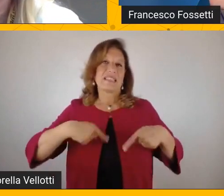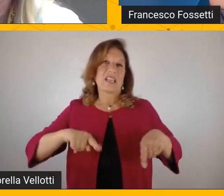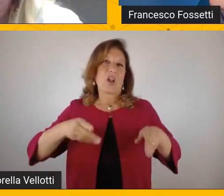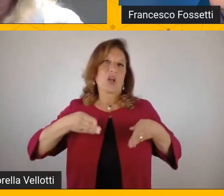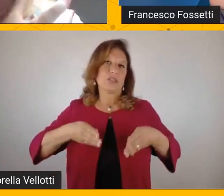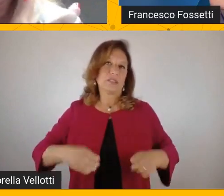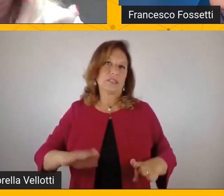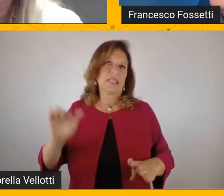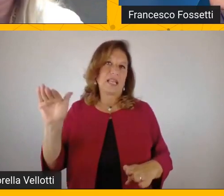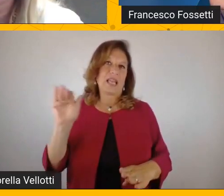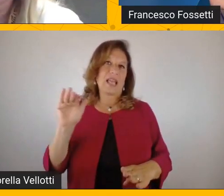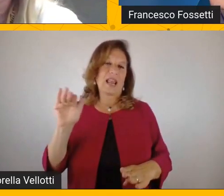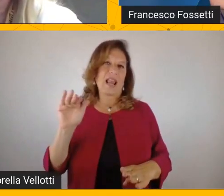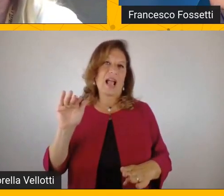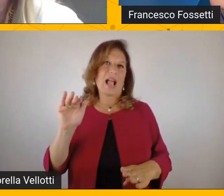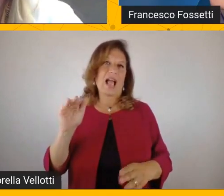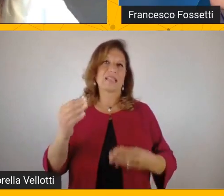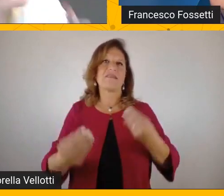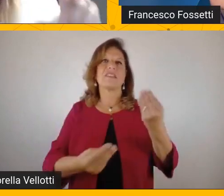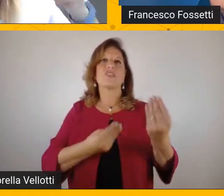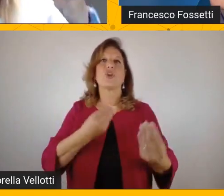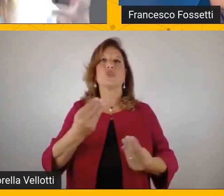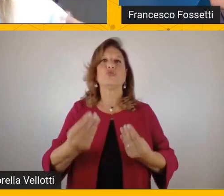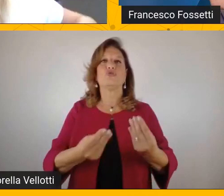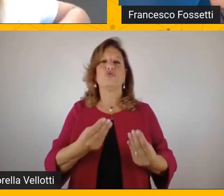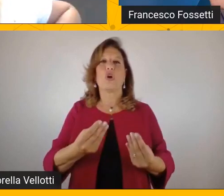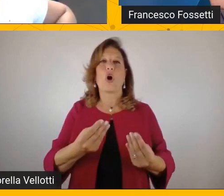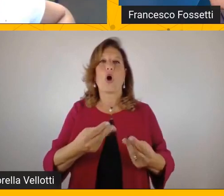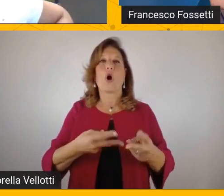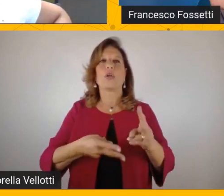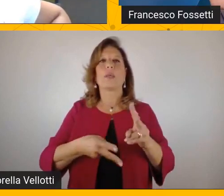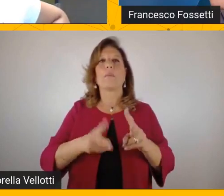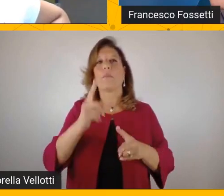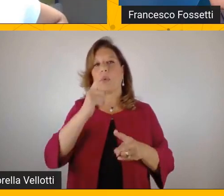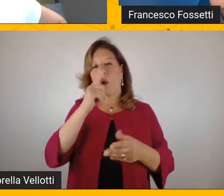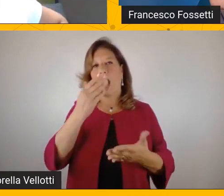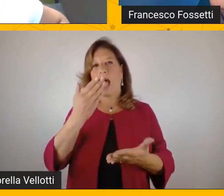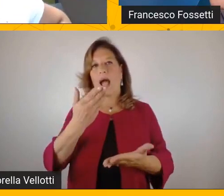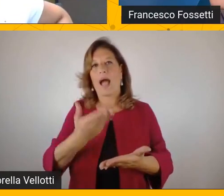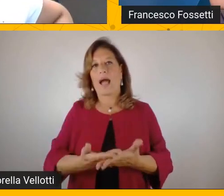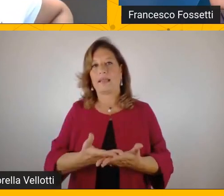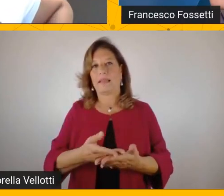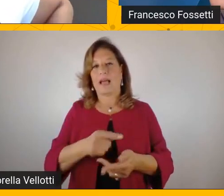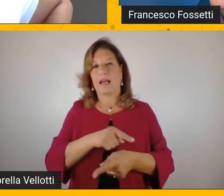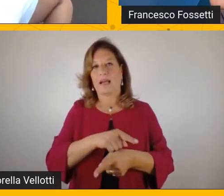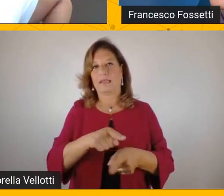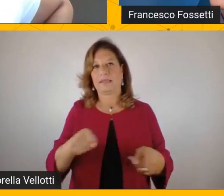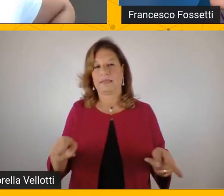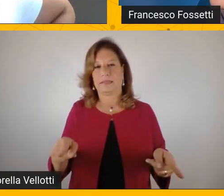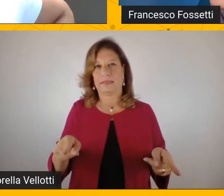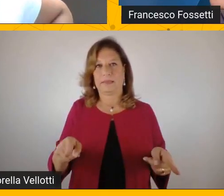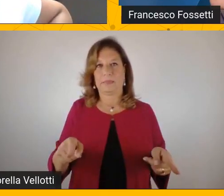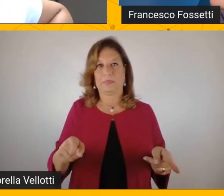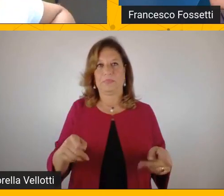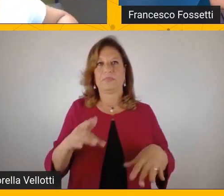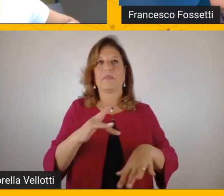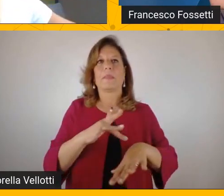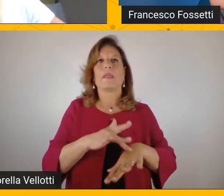verso mh prodotti ludici più virtuosi tra virgolette e